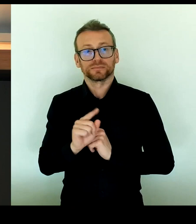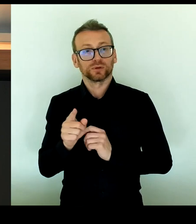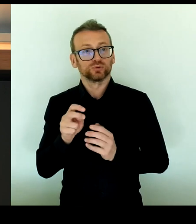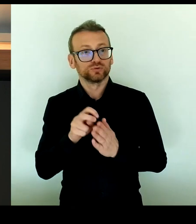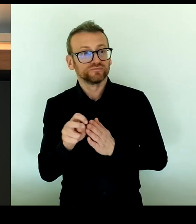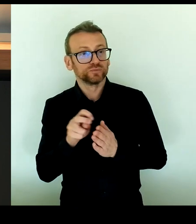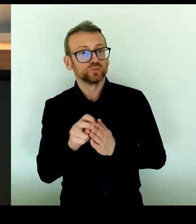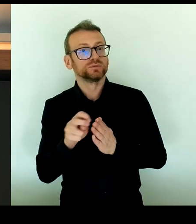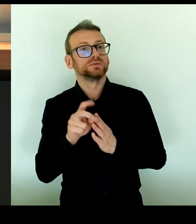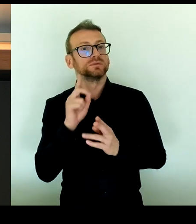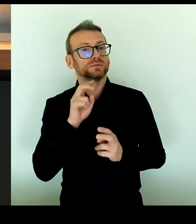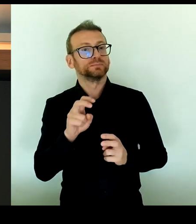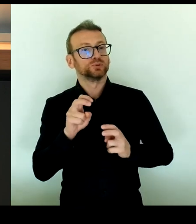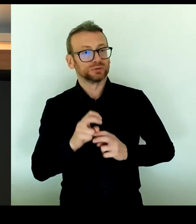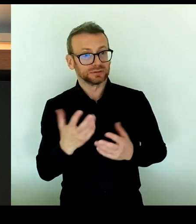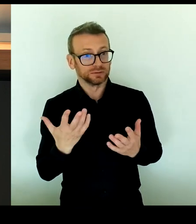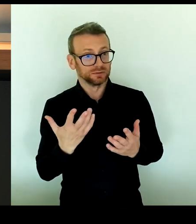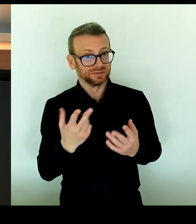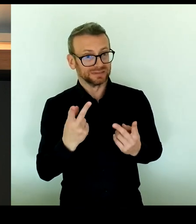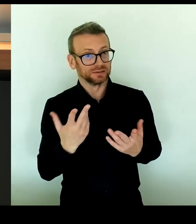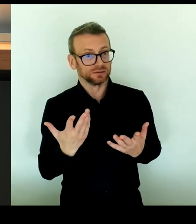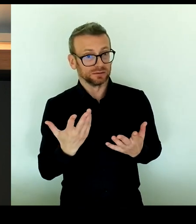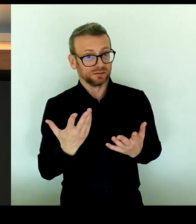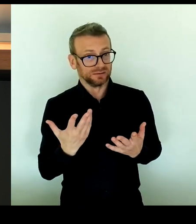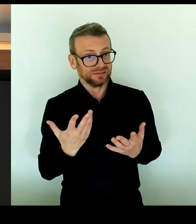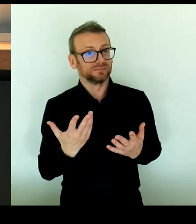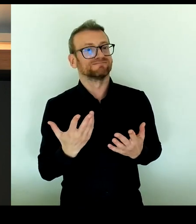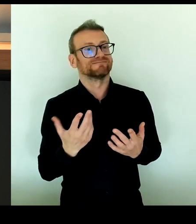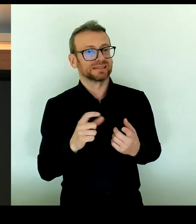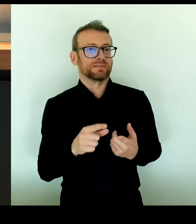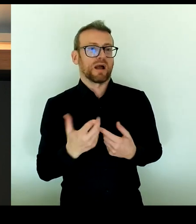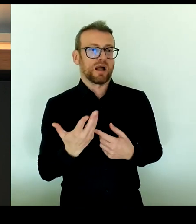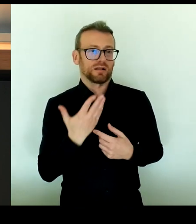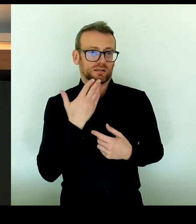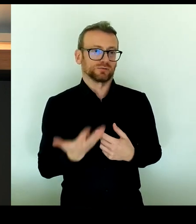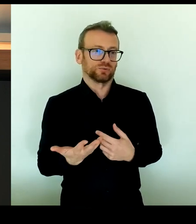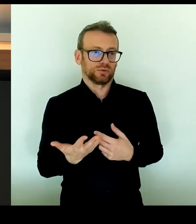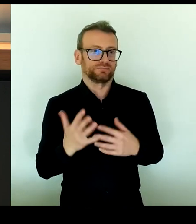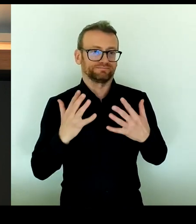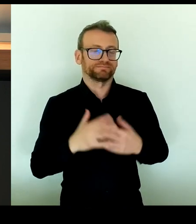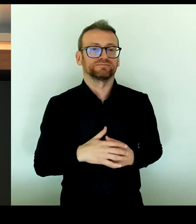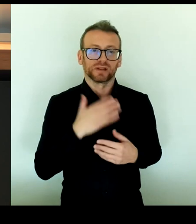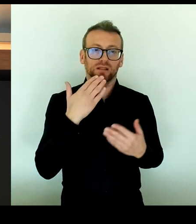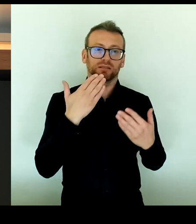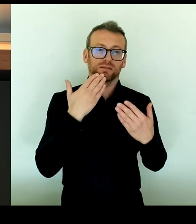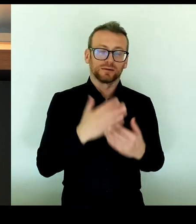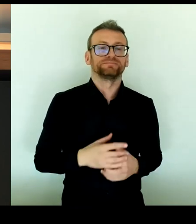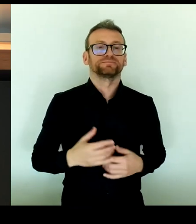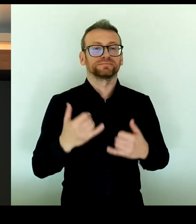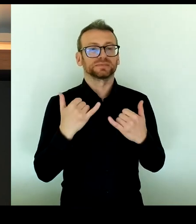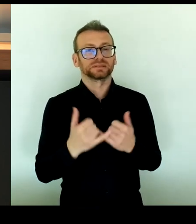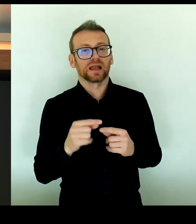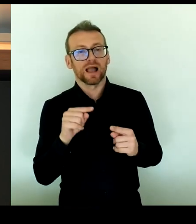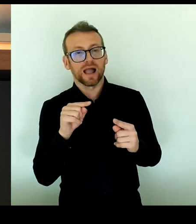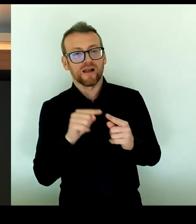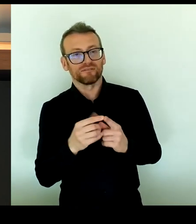angeht, denn er fordert eigentlich selbstverständlich ist das nämlich dort, wo viele Wohnungen stehen und Herr Kaas